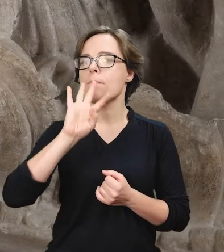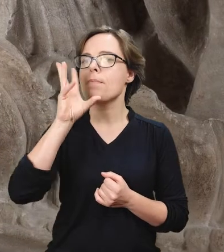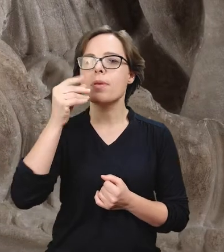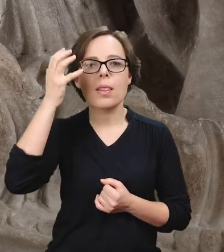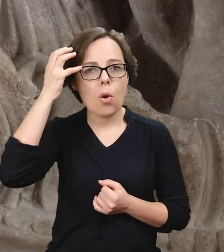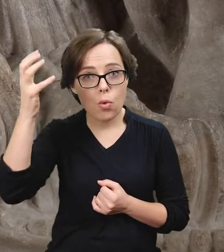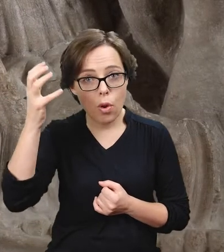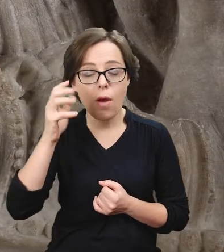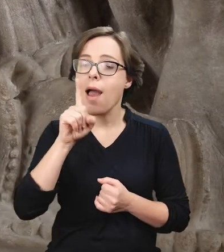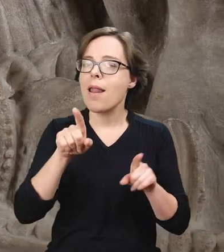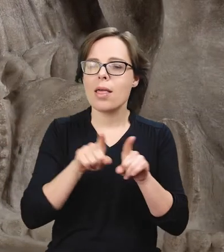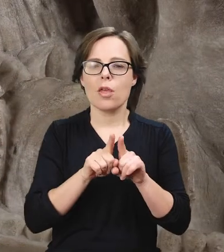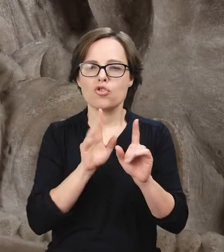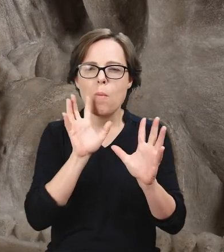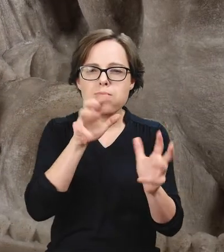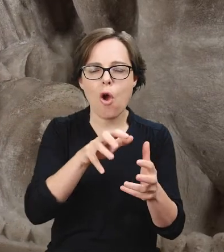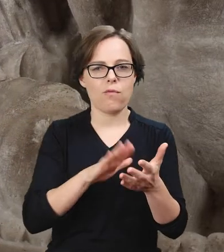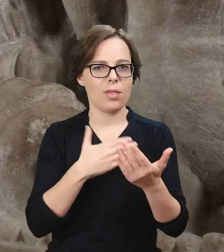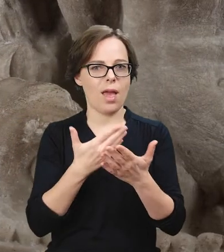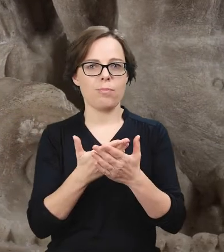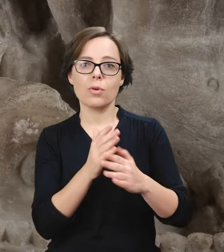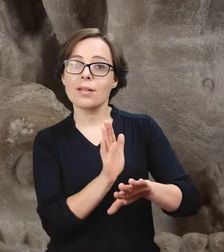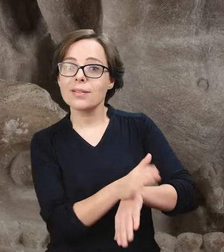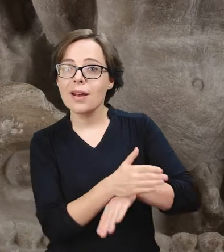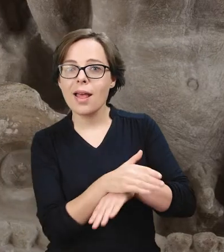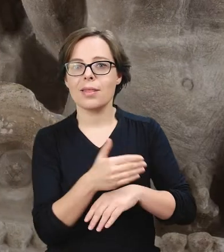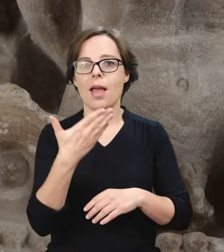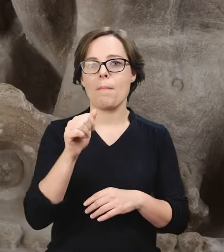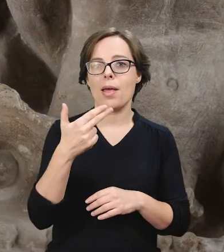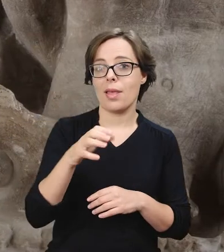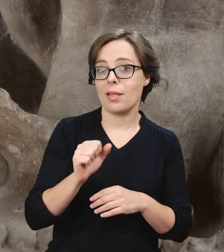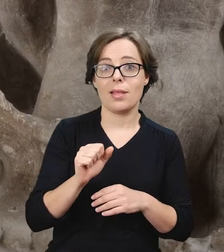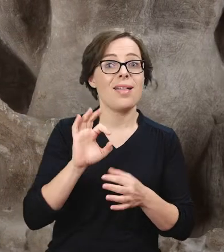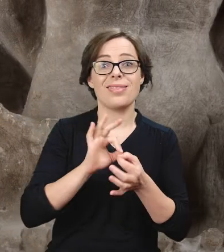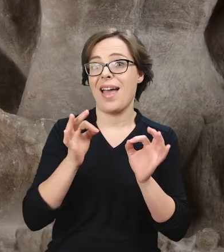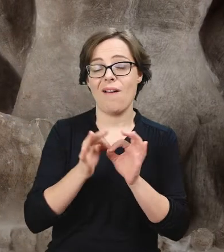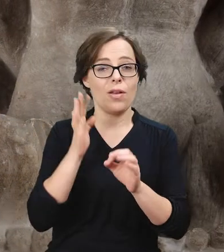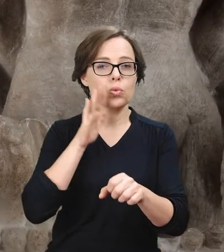ale także potwory - syreny, menady lub nawet słynna meduza.